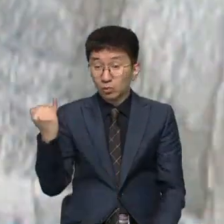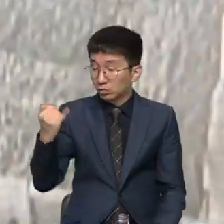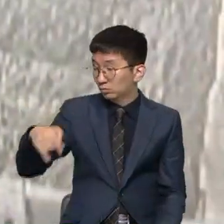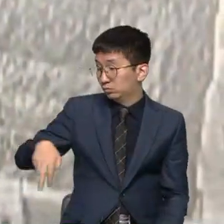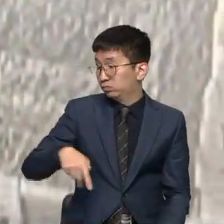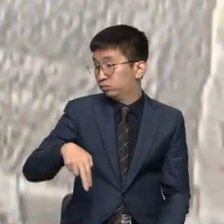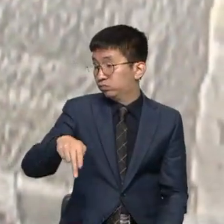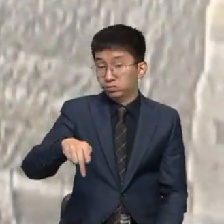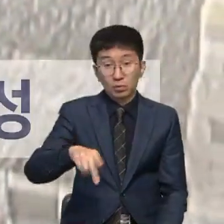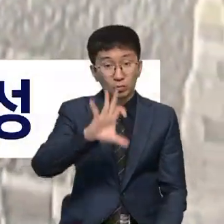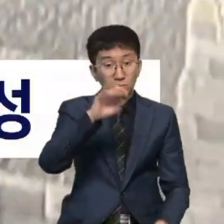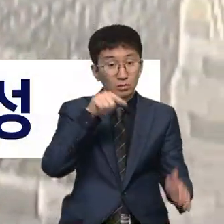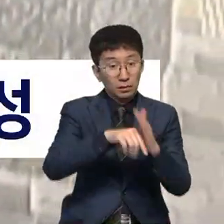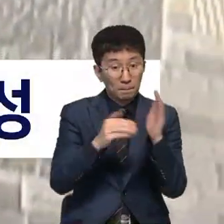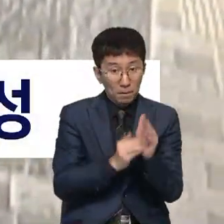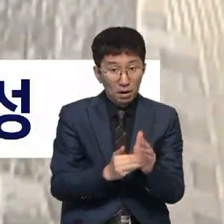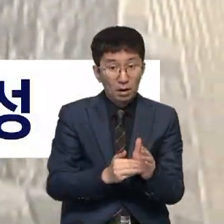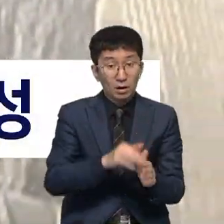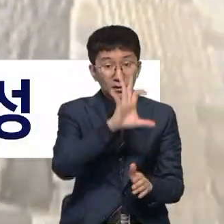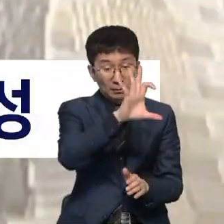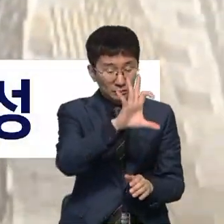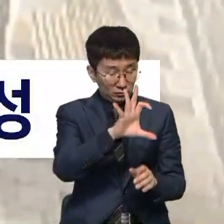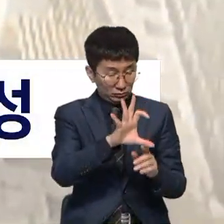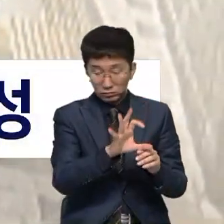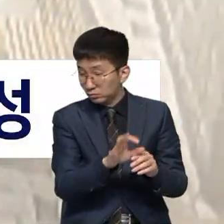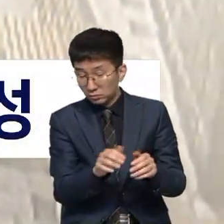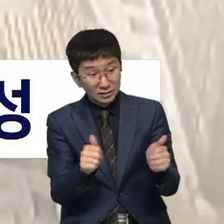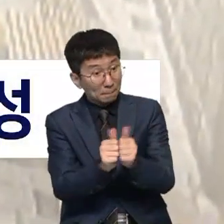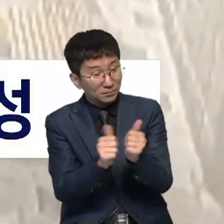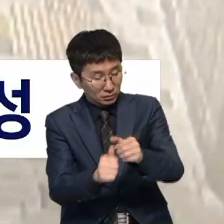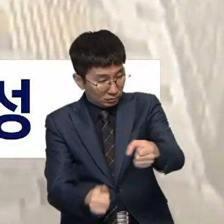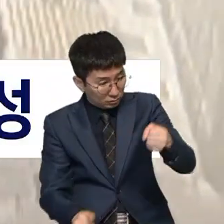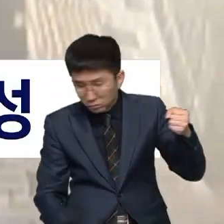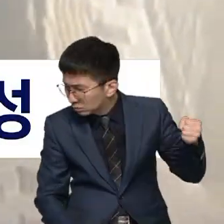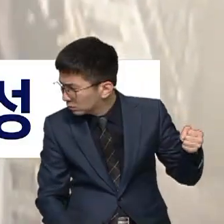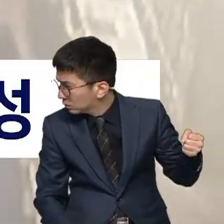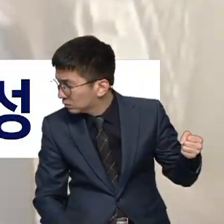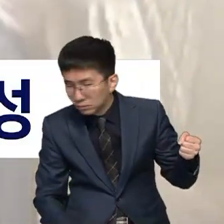남자화장실 문을 열고 무언가를 찾는 듯 주변을 두리번거리다 이번에는